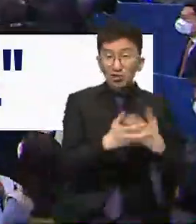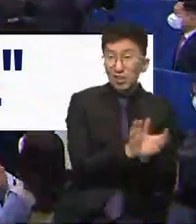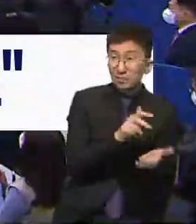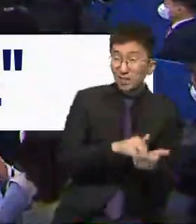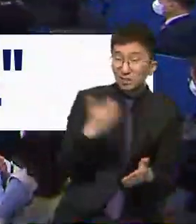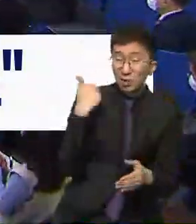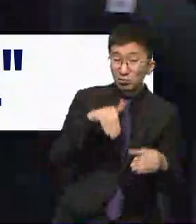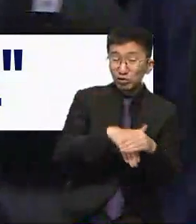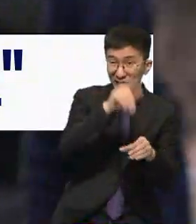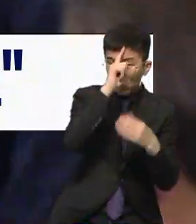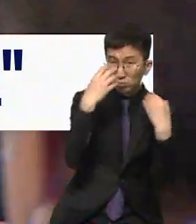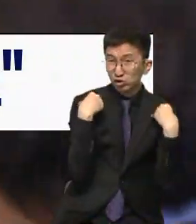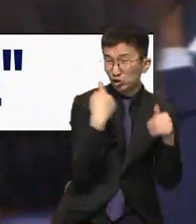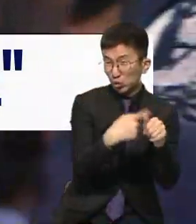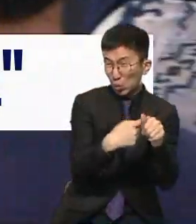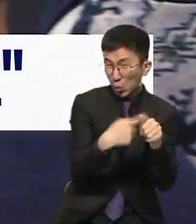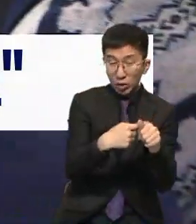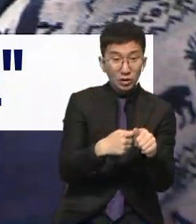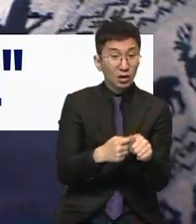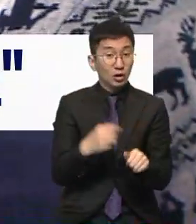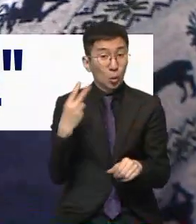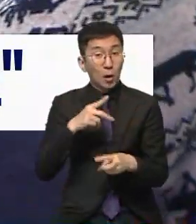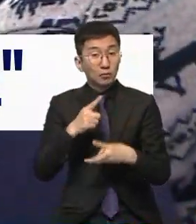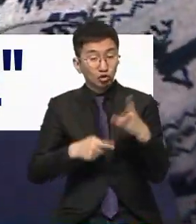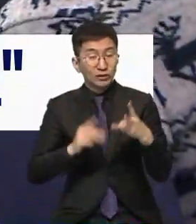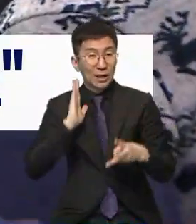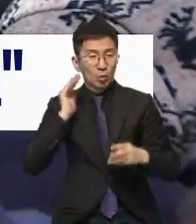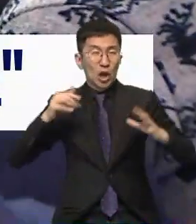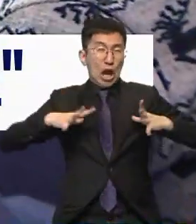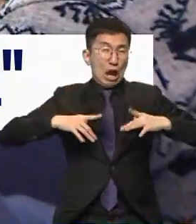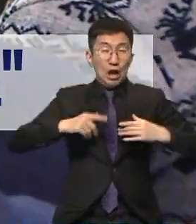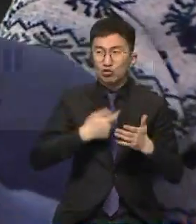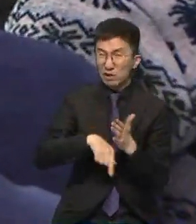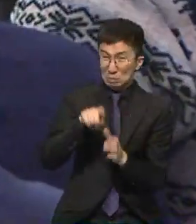윤비어천가로 끝난 국정 홍보 쇼였다고 평가 절하했습니다. SBS 김기태입니다.